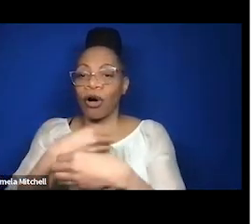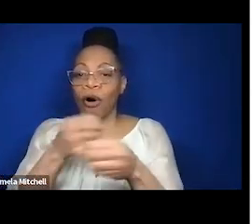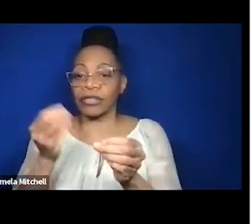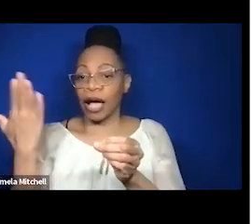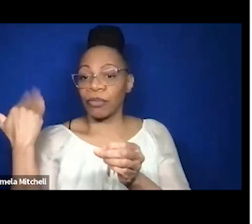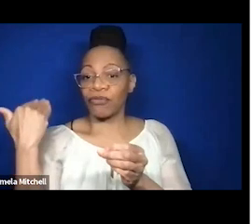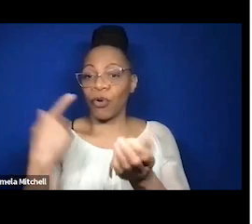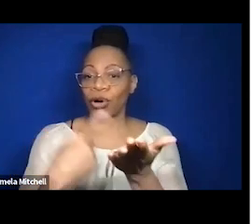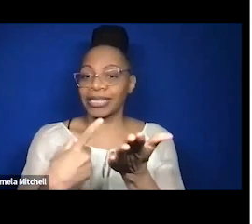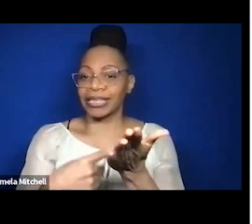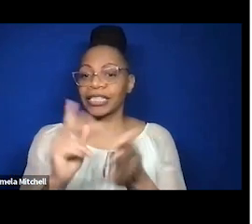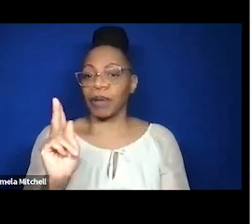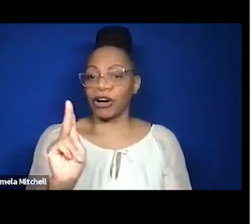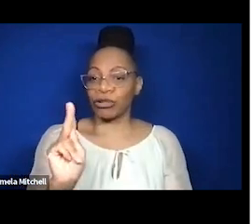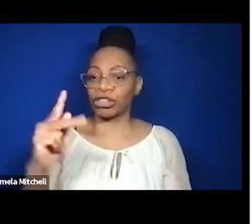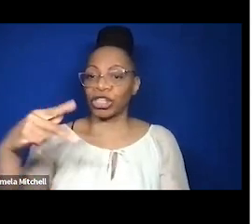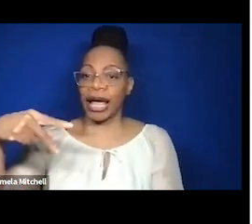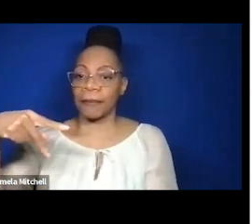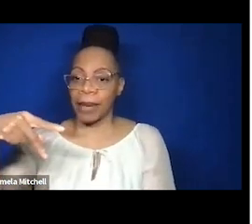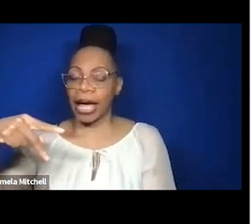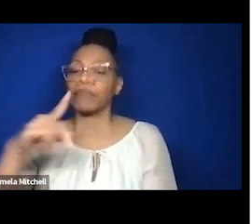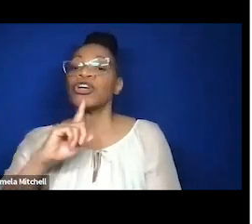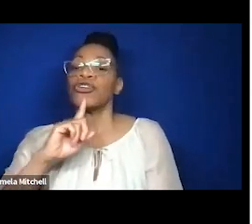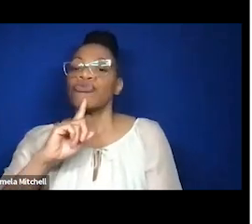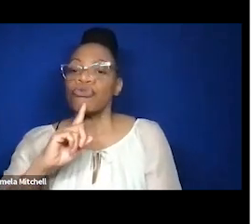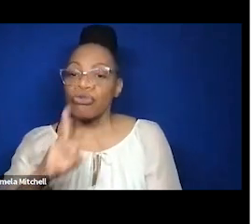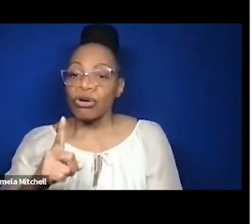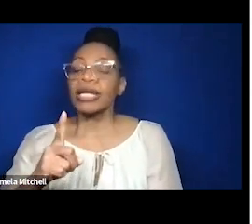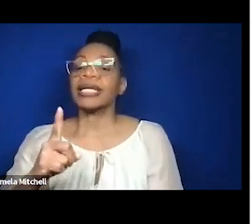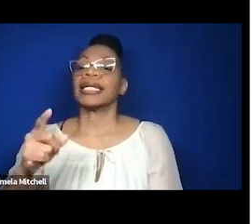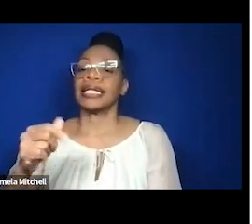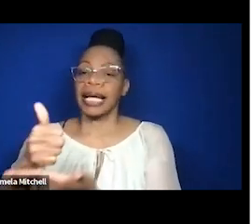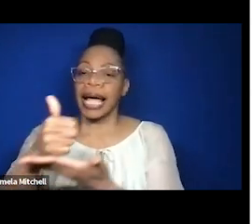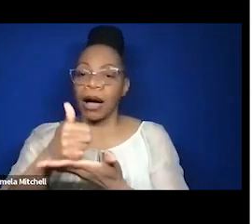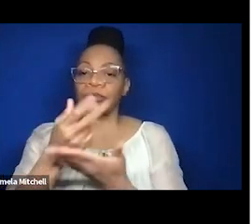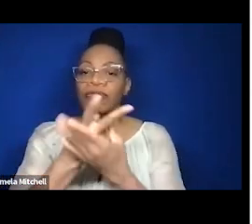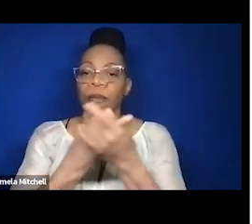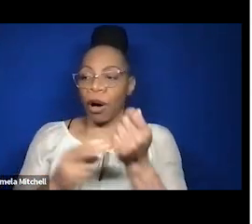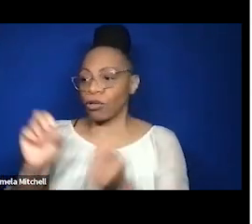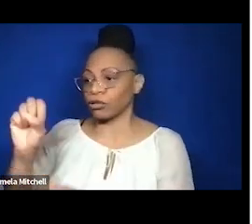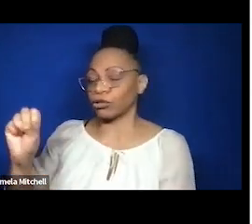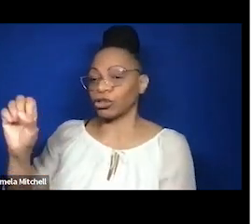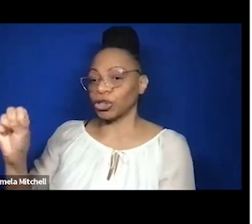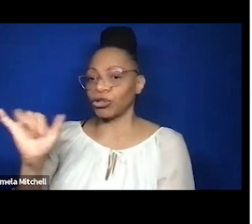Es muy beneficioso para la Seguridad Social, nosotros, y por supuesto el reclamante.